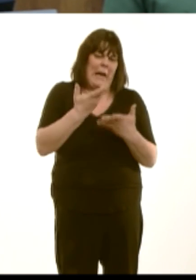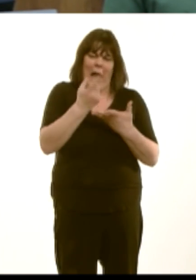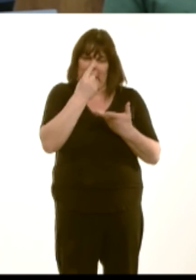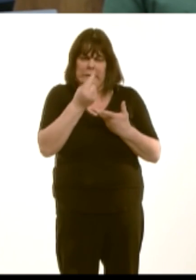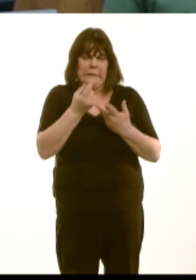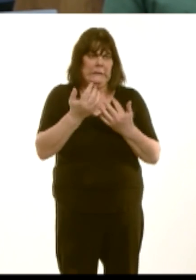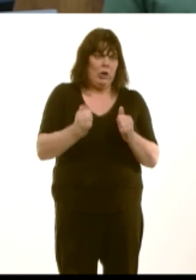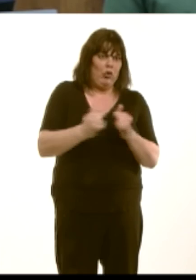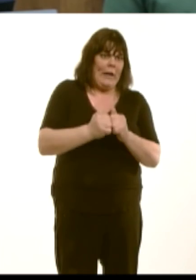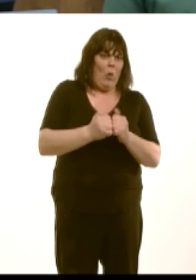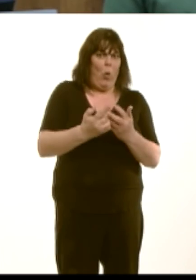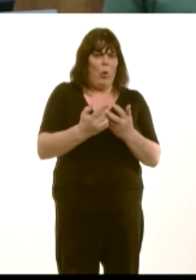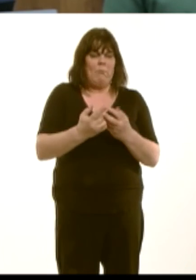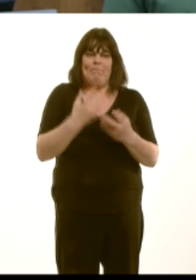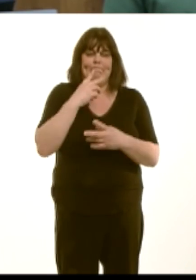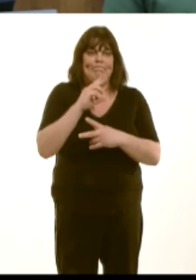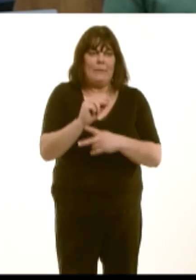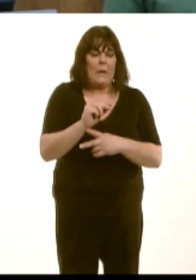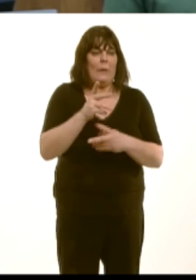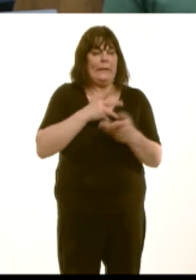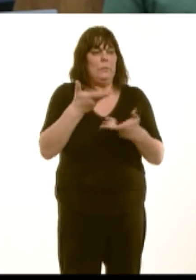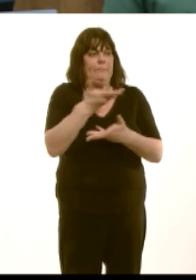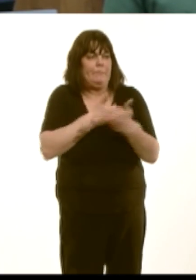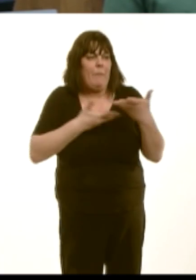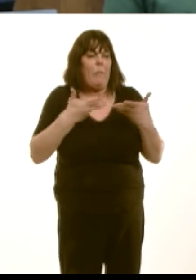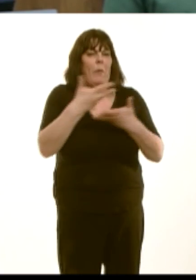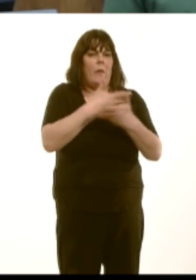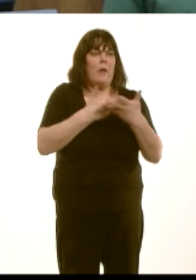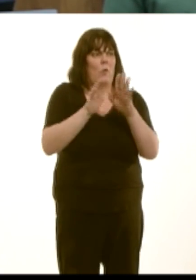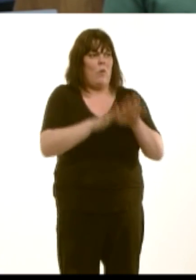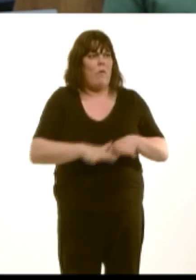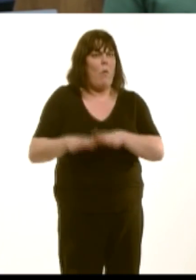er mwyn i ni wellaír system yma yng Nghymru. Andrew R.T. Davies: 9.